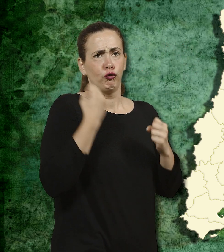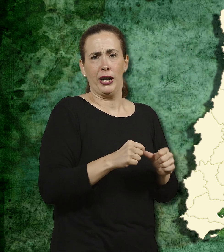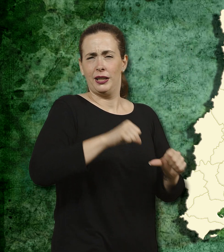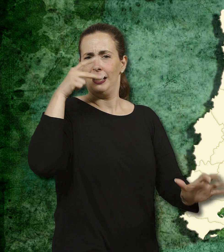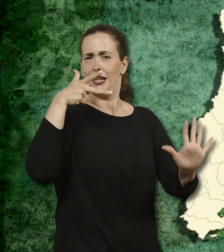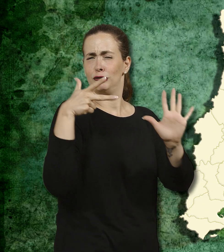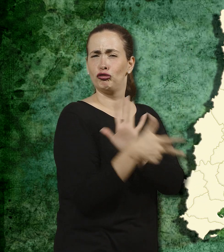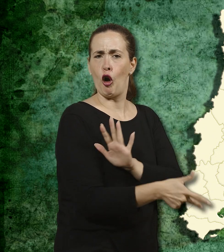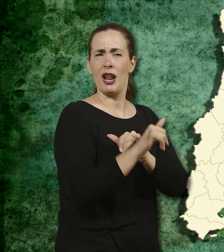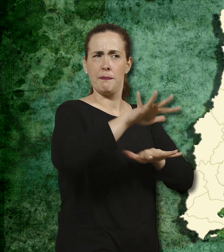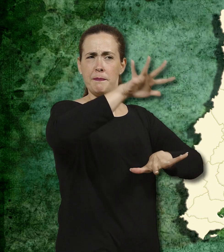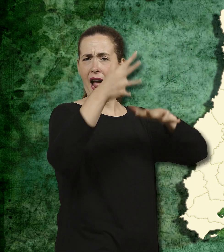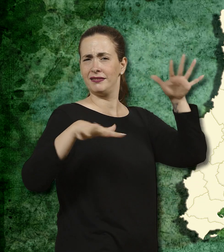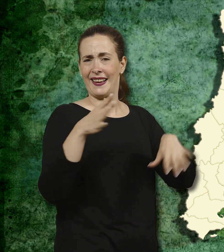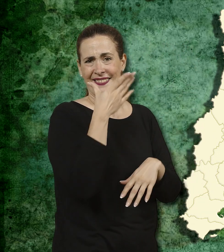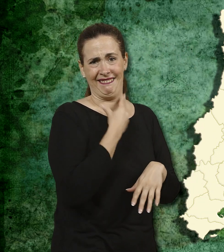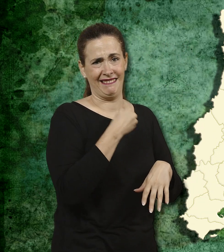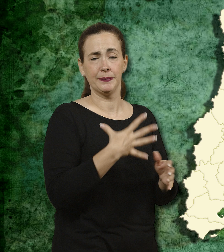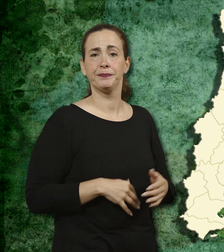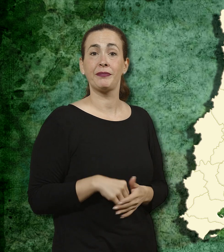de la seva història i dels seus paisatges.